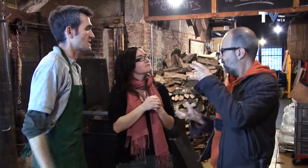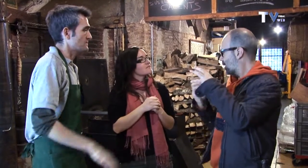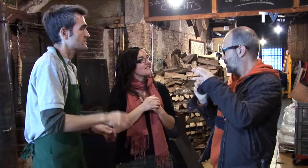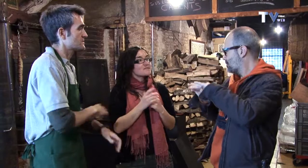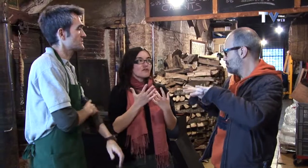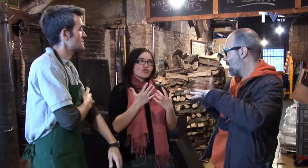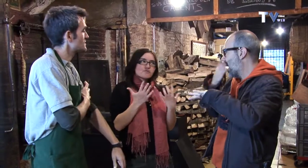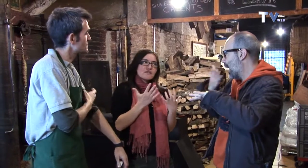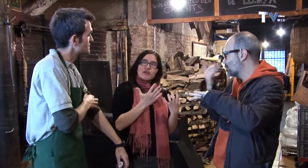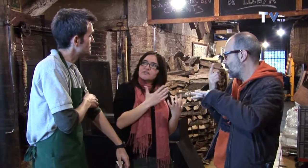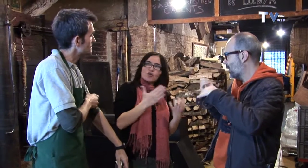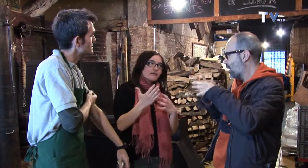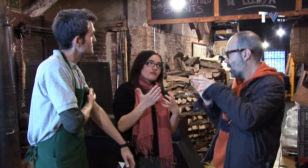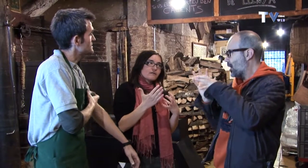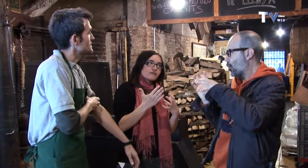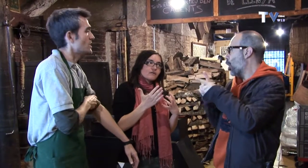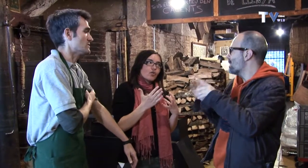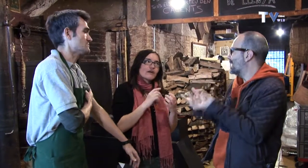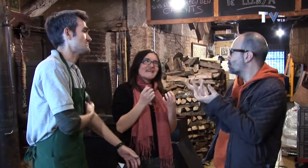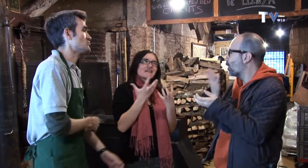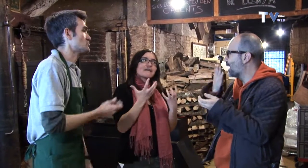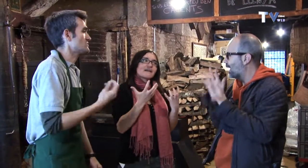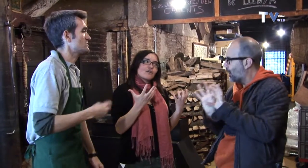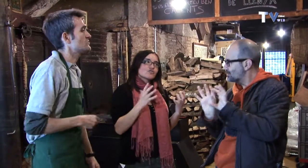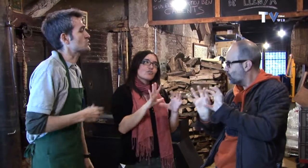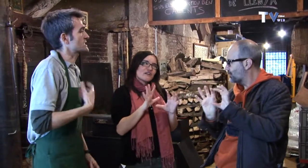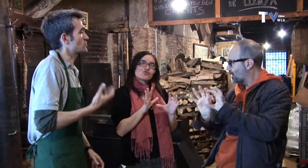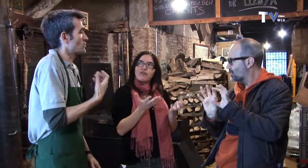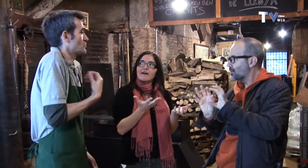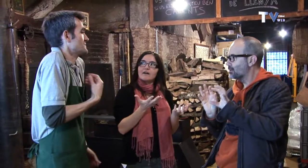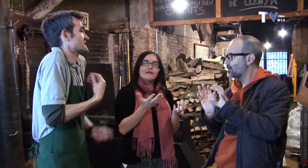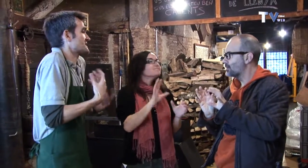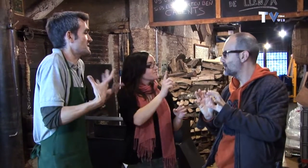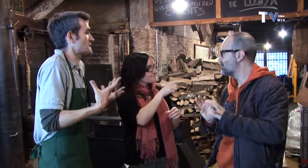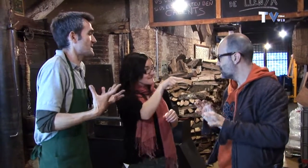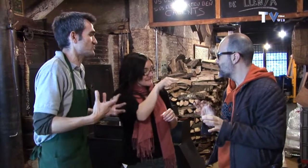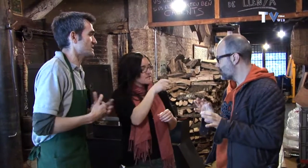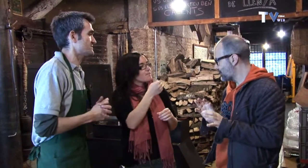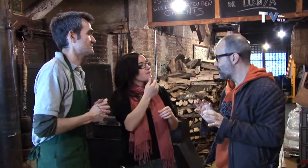No, no los toca. ¿Se cuecen solos o tenéis que dirigir el calor hacia allí?